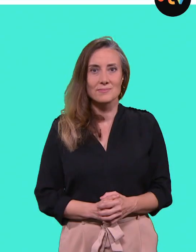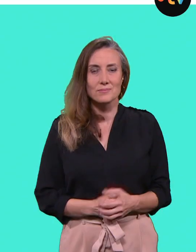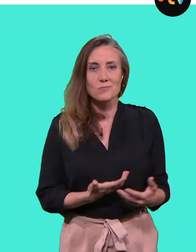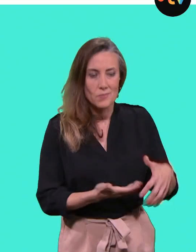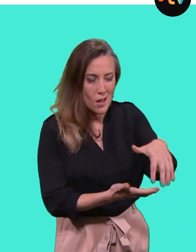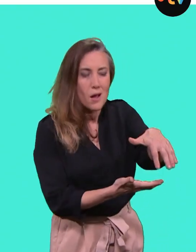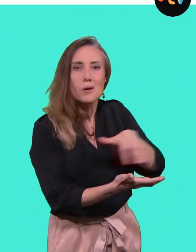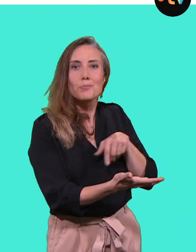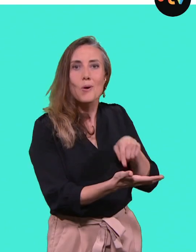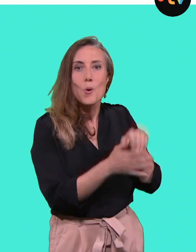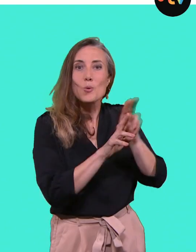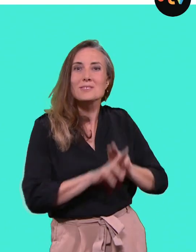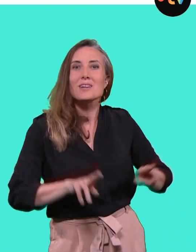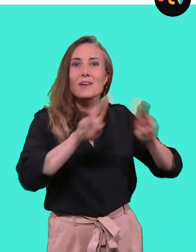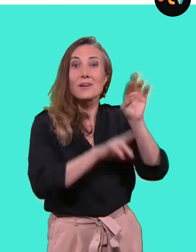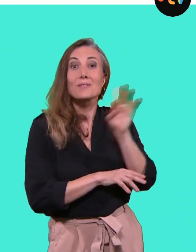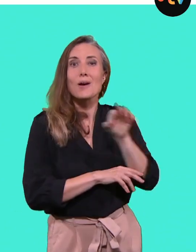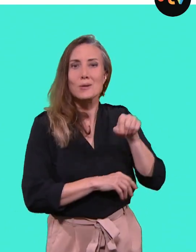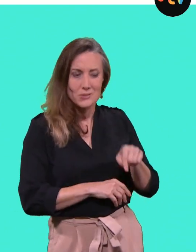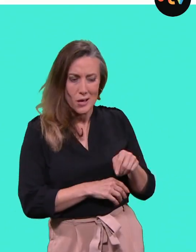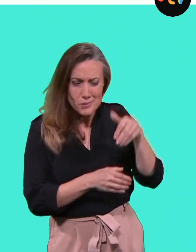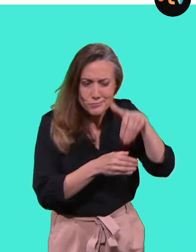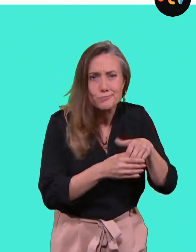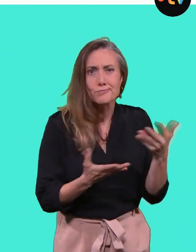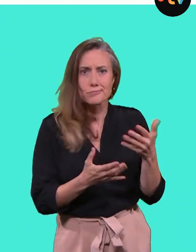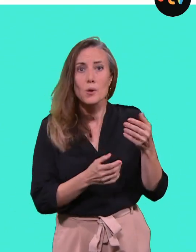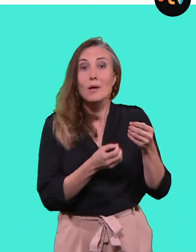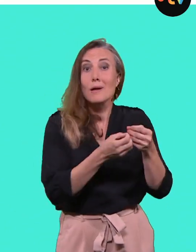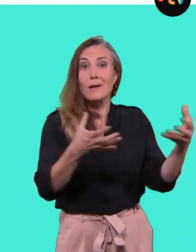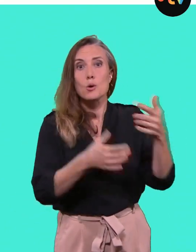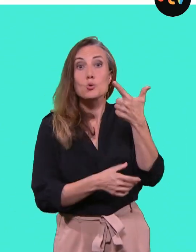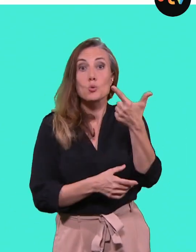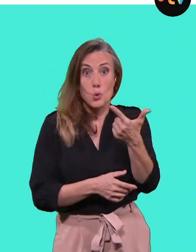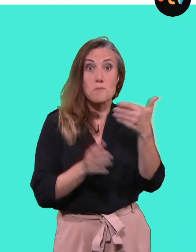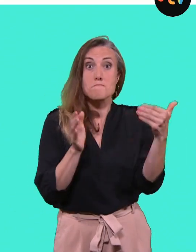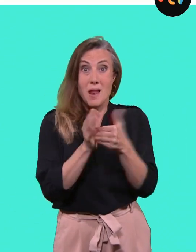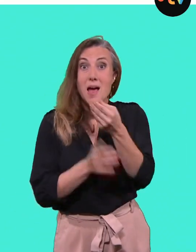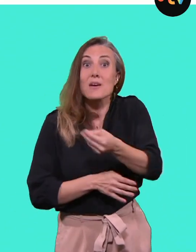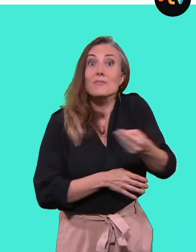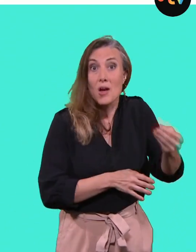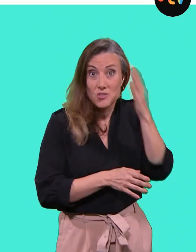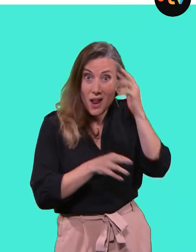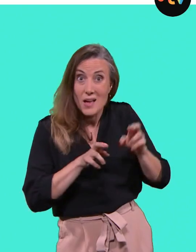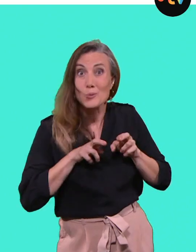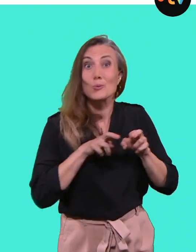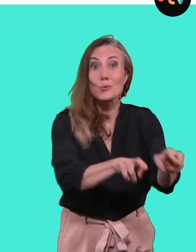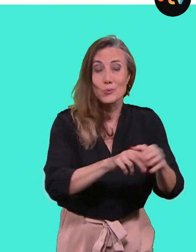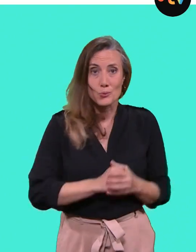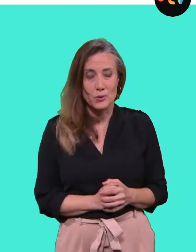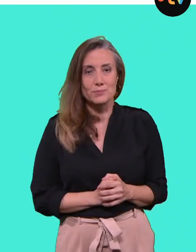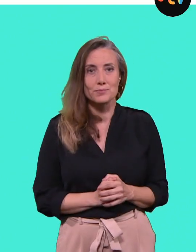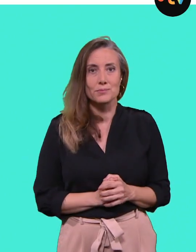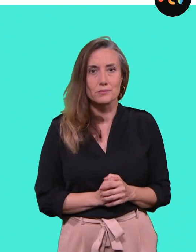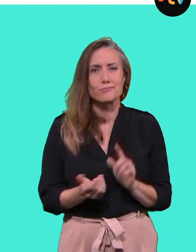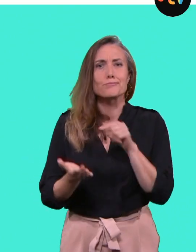Selon le rapport d'Unicef France, plus de 2000 enfants dorment à la rue.